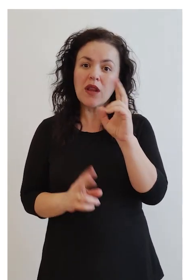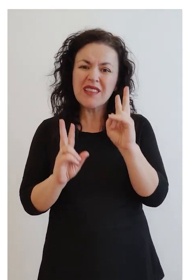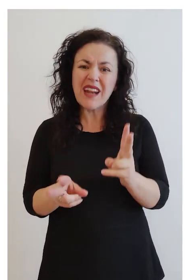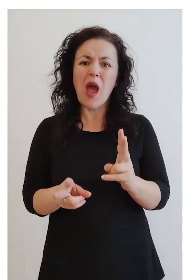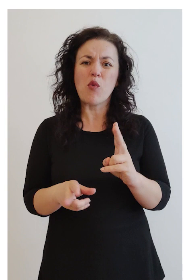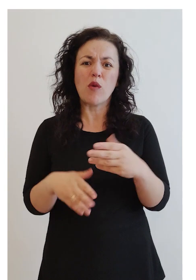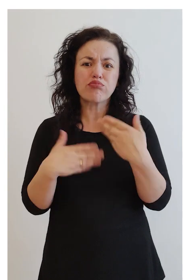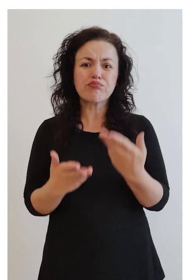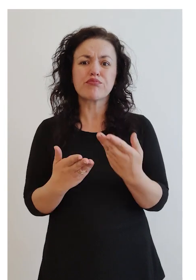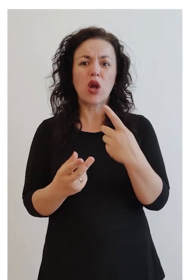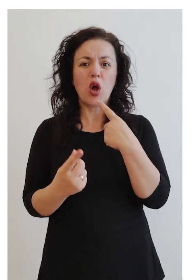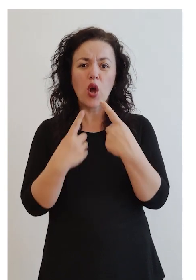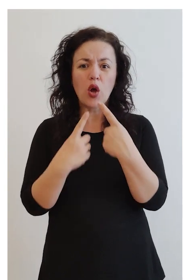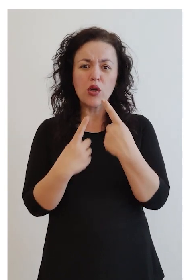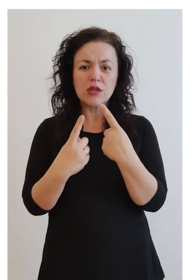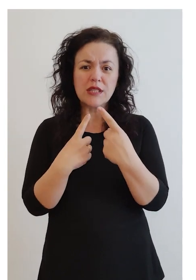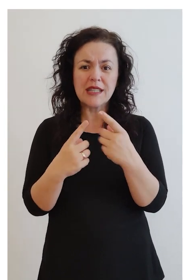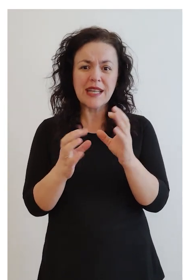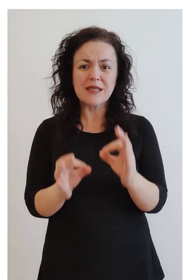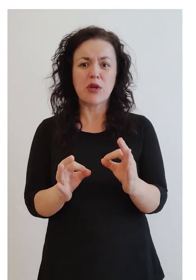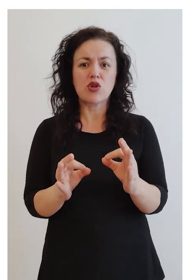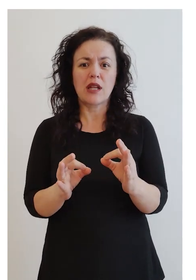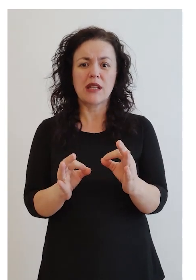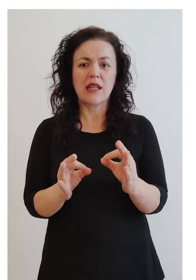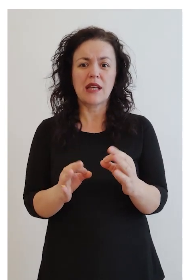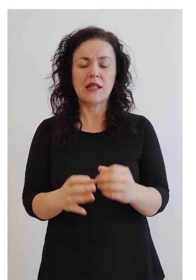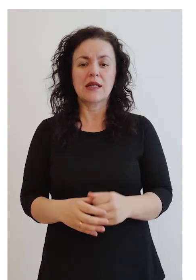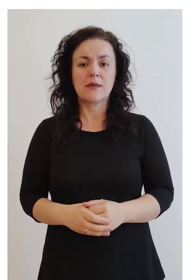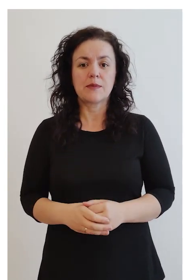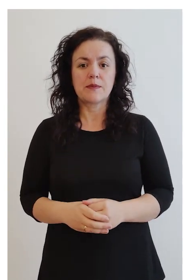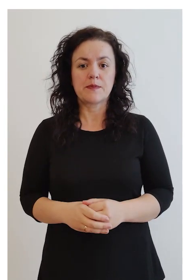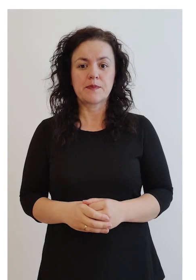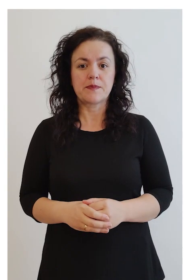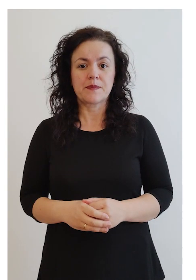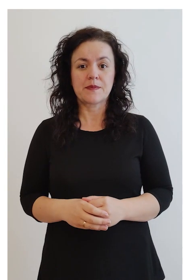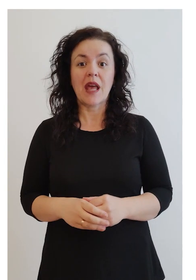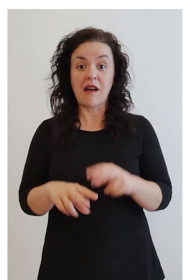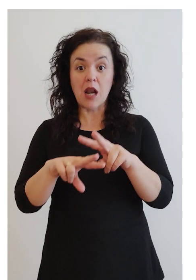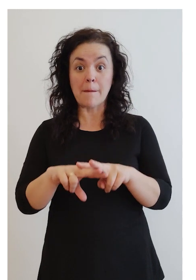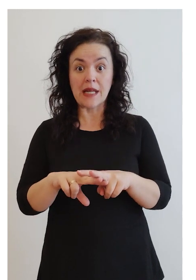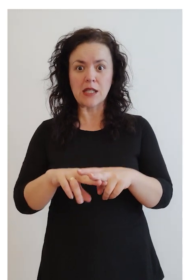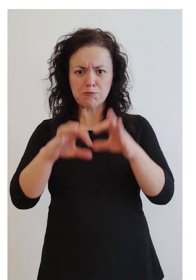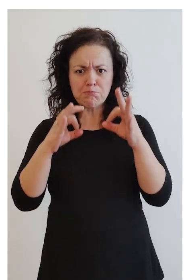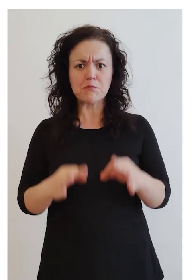Rămâneți în siguranță? Înțelegerea riscurilor înainte de a călători.